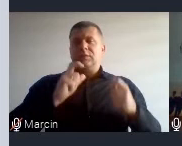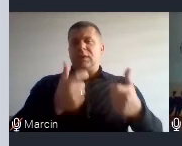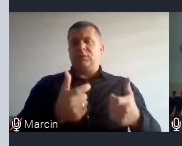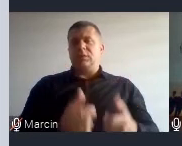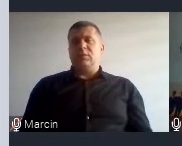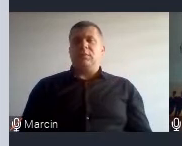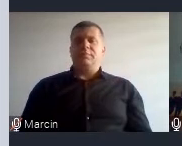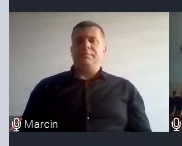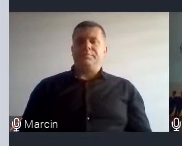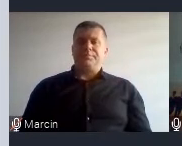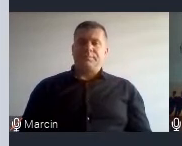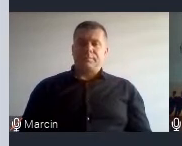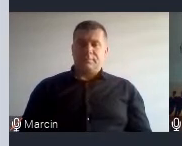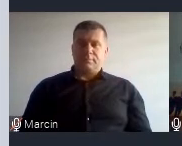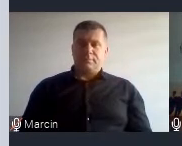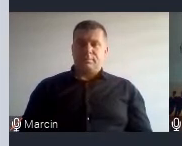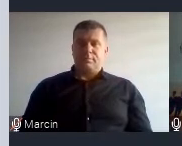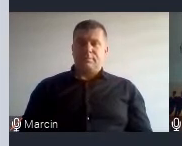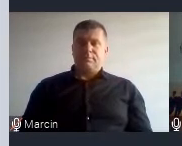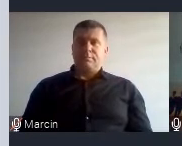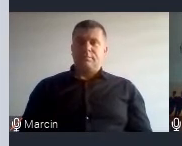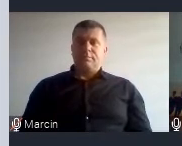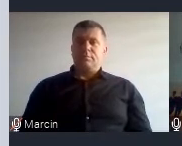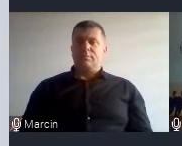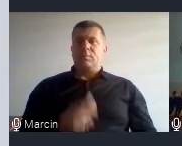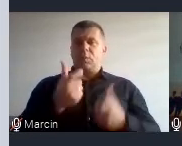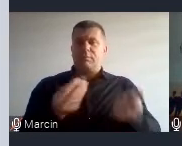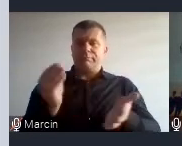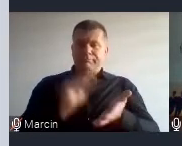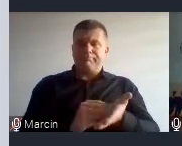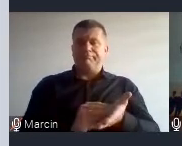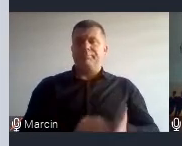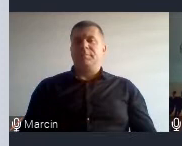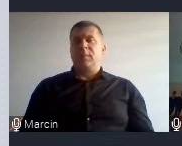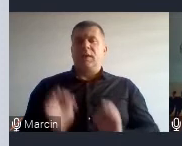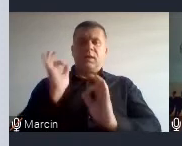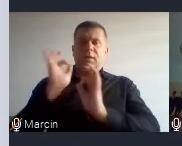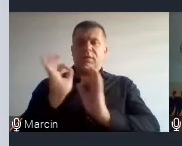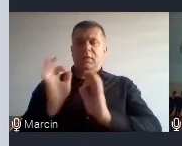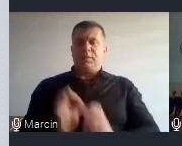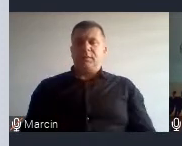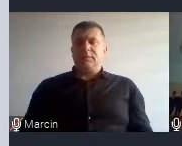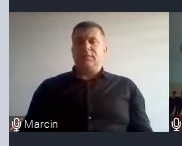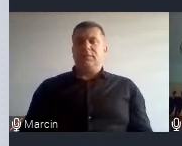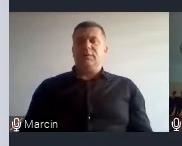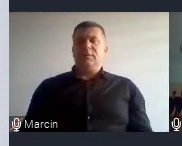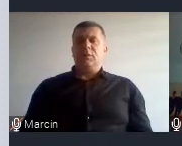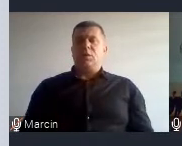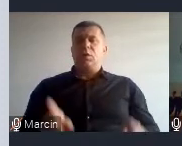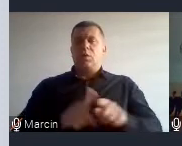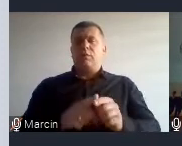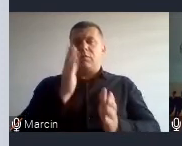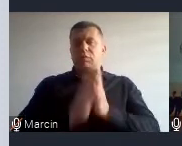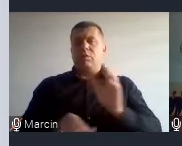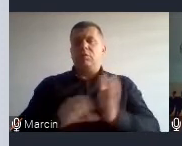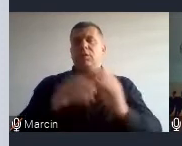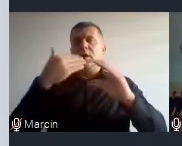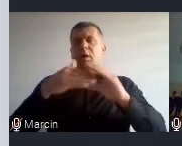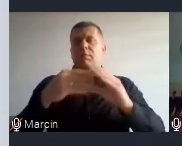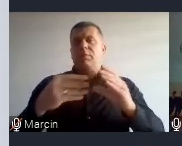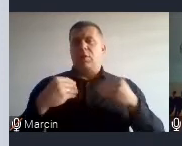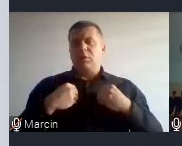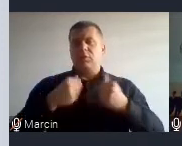W związku z tym wrzucę Państwu informację również bezpośrednio na e-mail dostaniecie ten komunikat oficjalny,